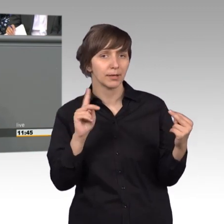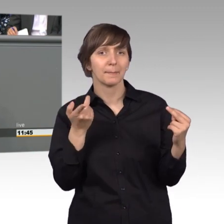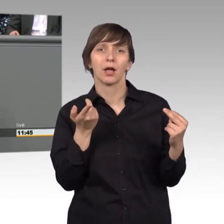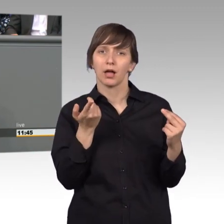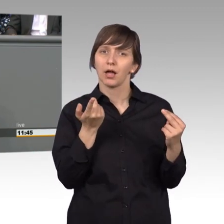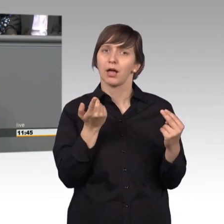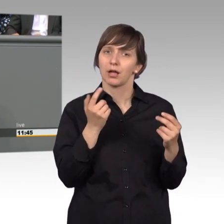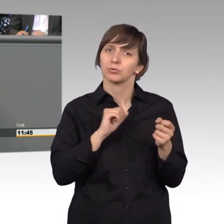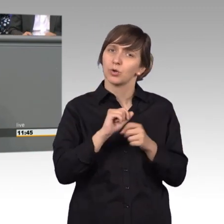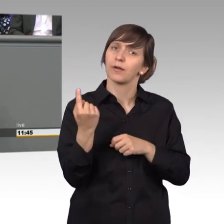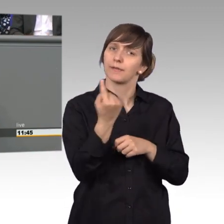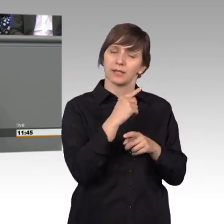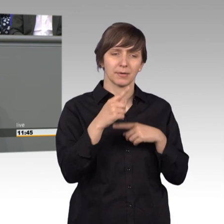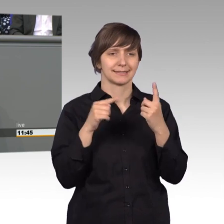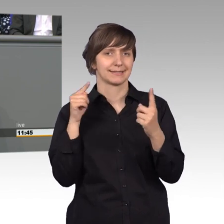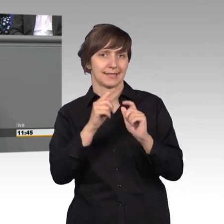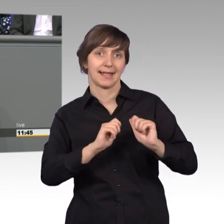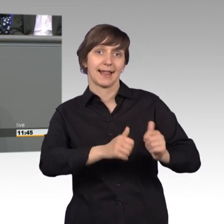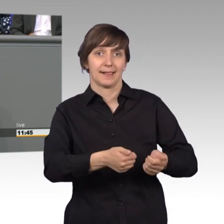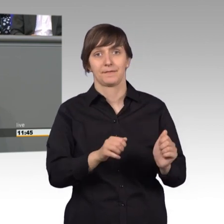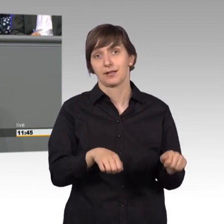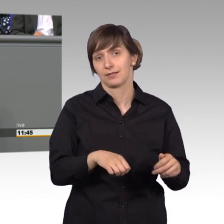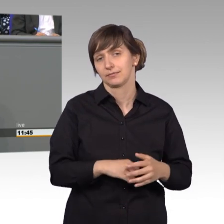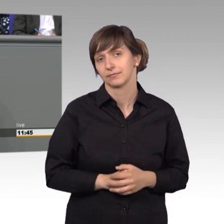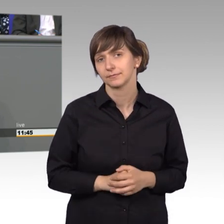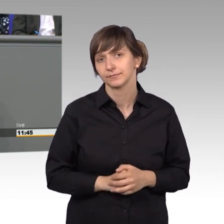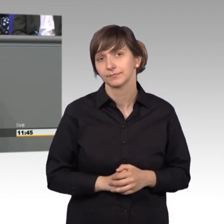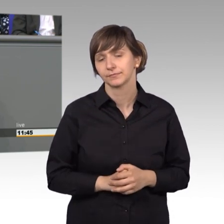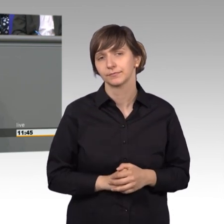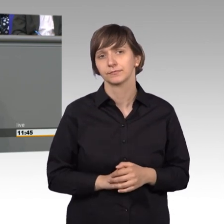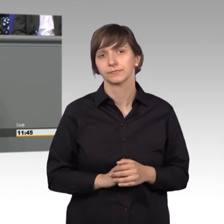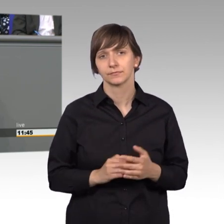wir wollen eigentlich immer helfen. Und die Zusammenarbeit im Ausschuss